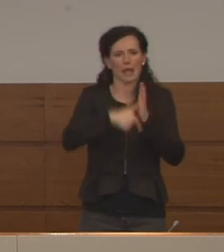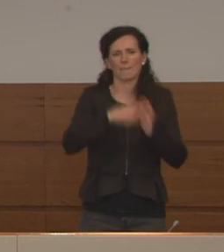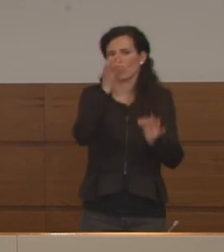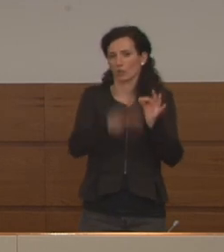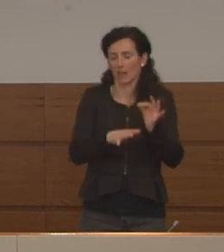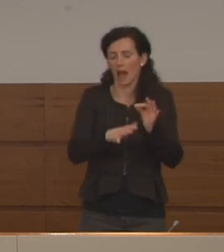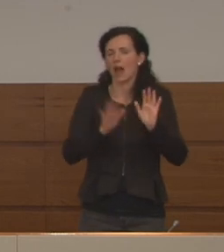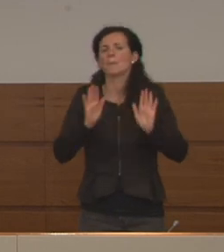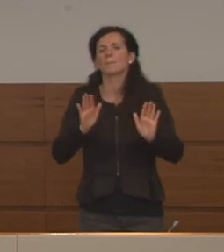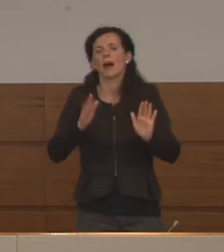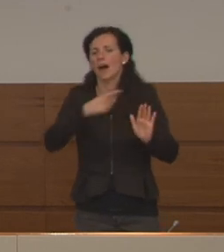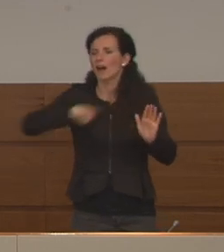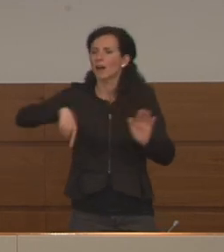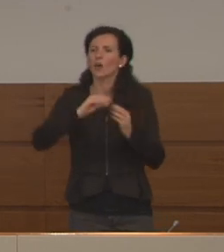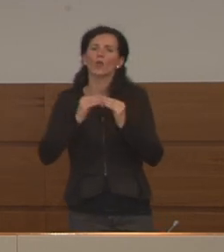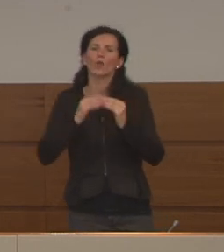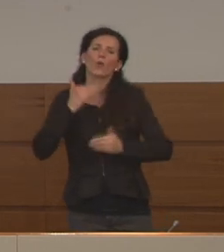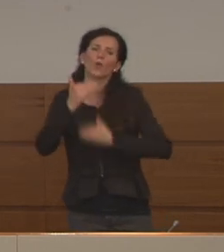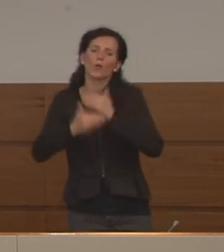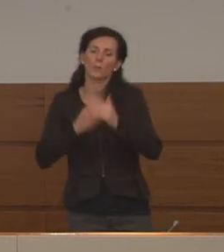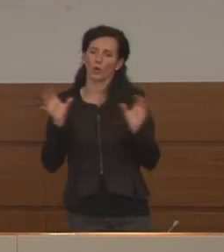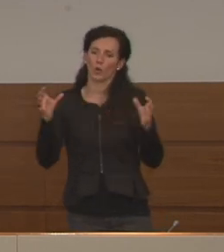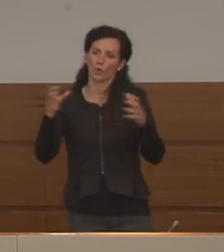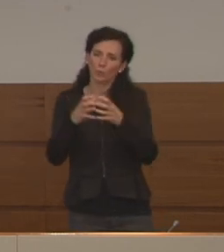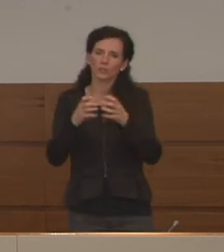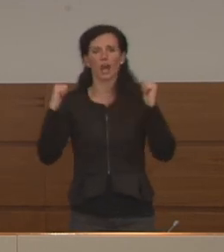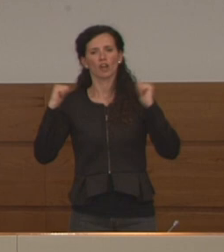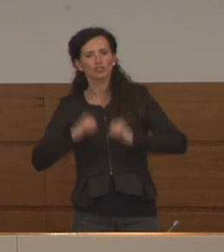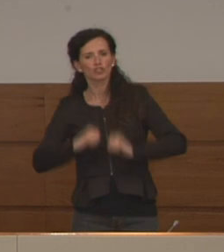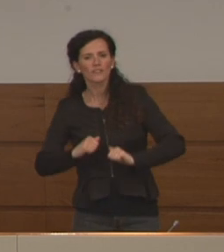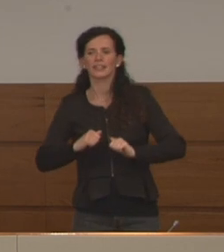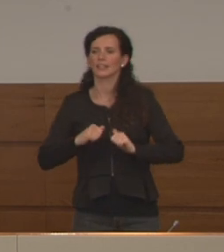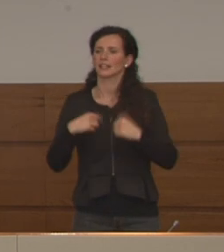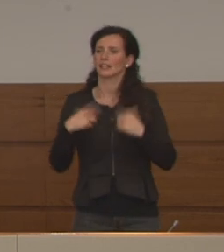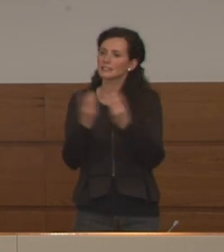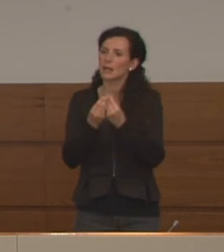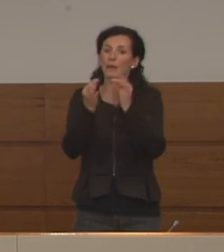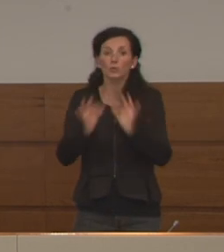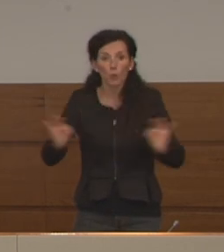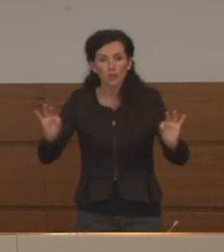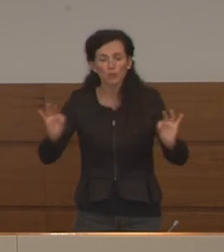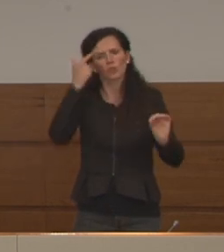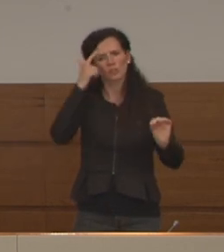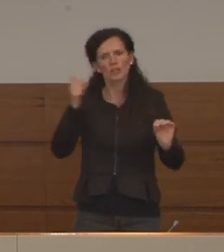comunitaria, con l'educazione della gente all'adozione di questo tipo